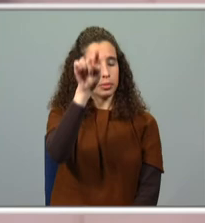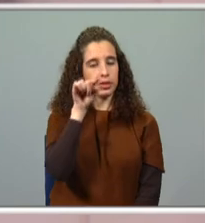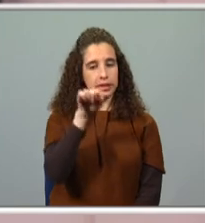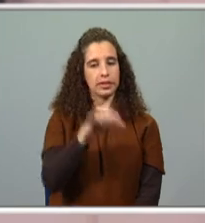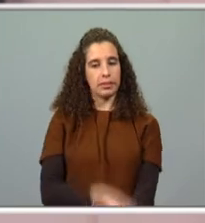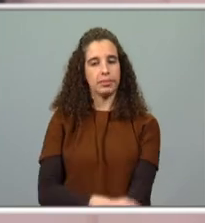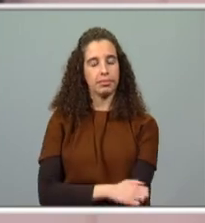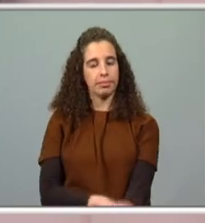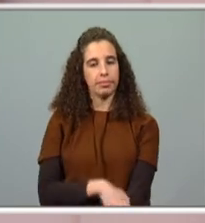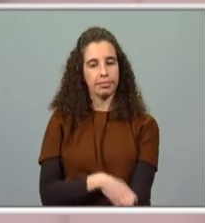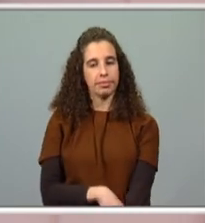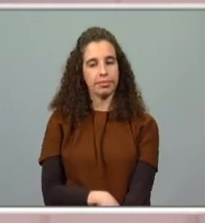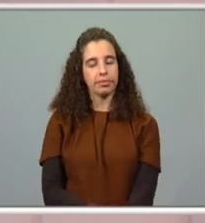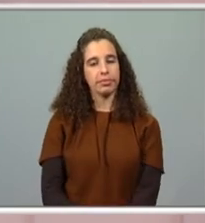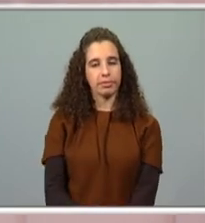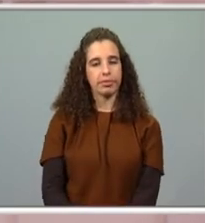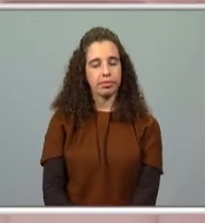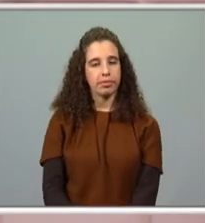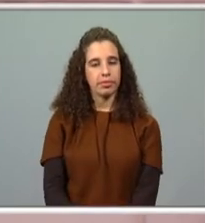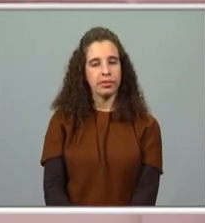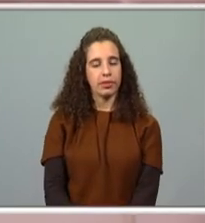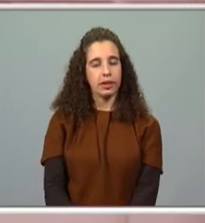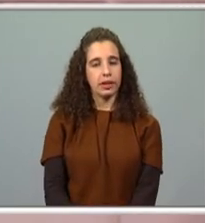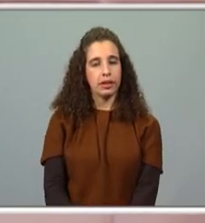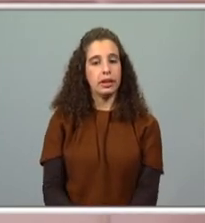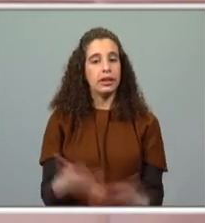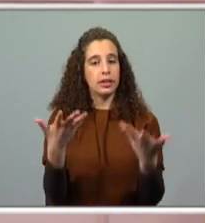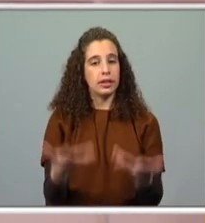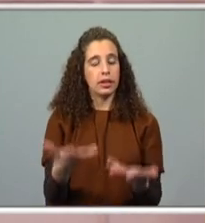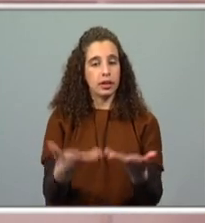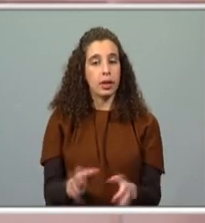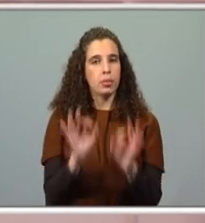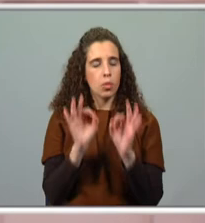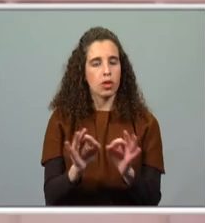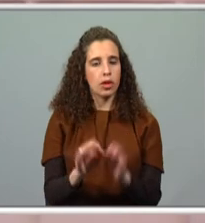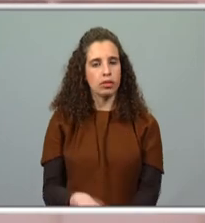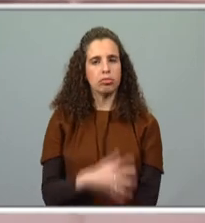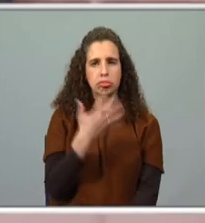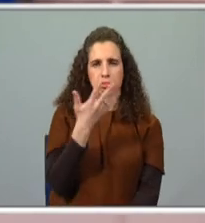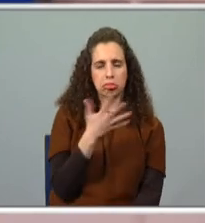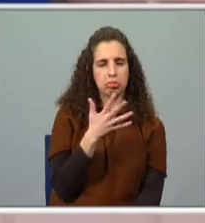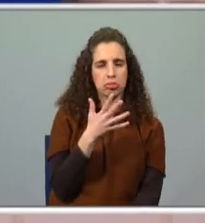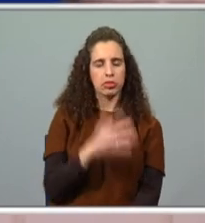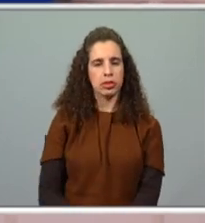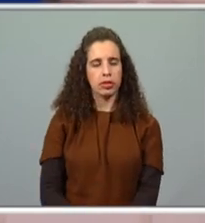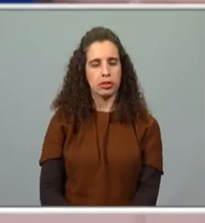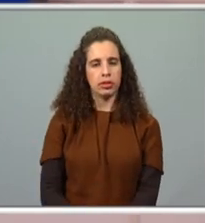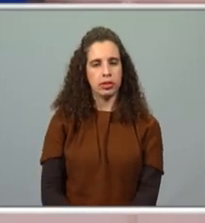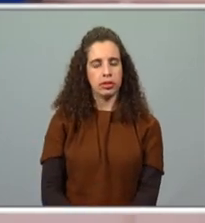de exclamar a exclamação e agora estamos prontos para se calhar passarmos a outro 驚呼，現在我們是準備好可能會轉移到另一個